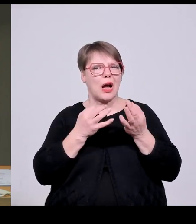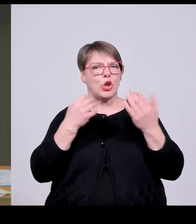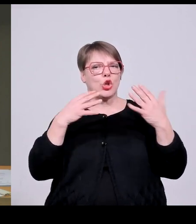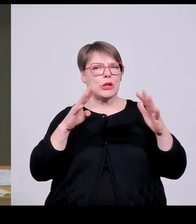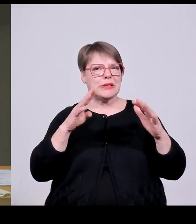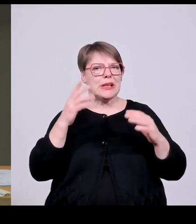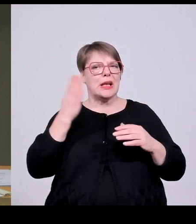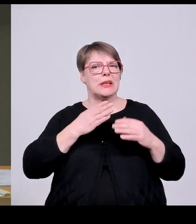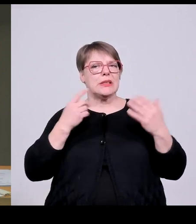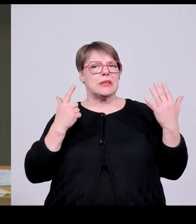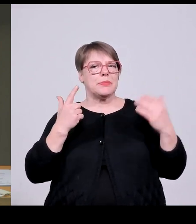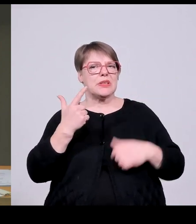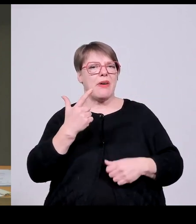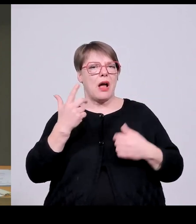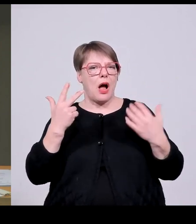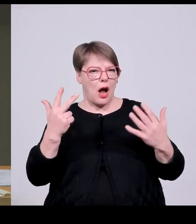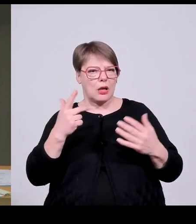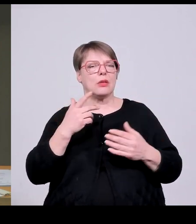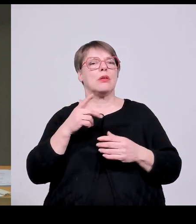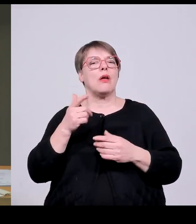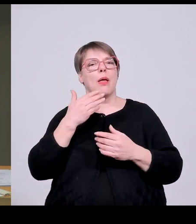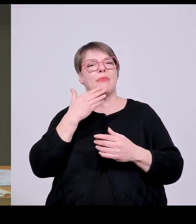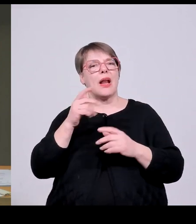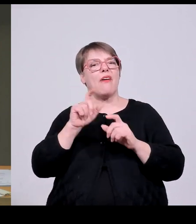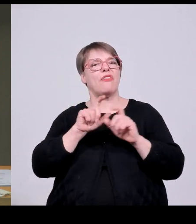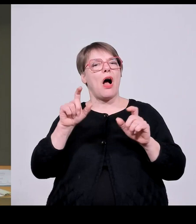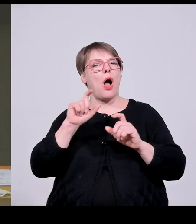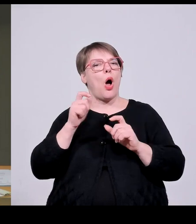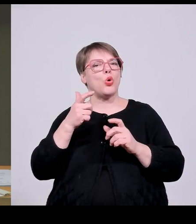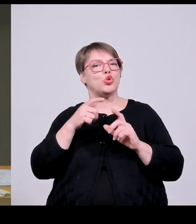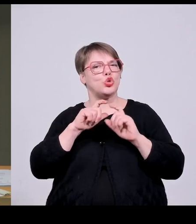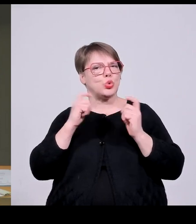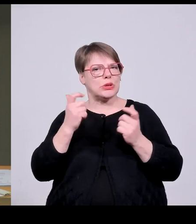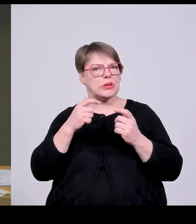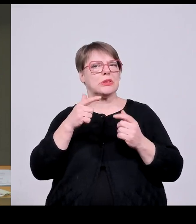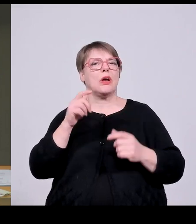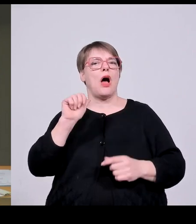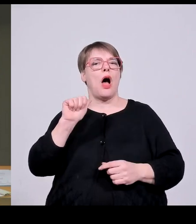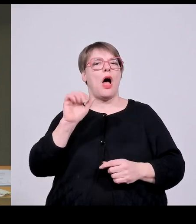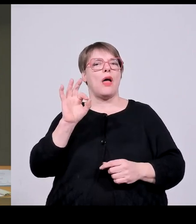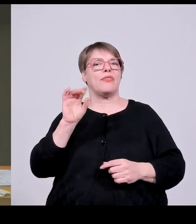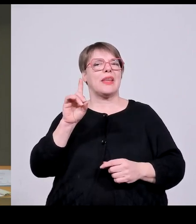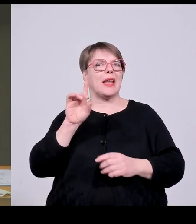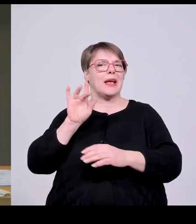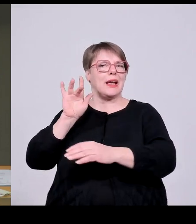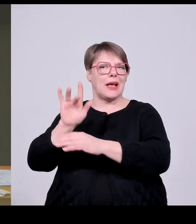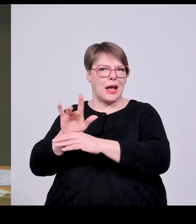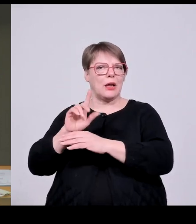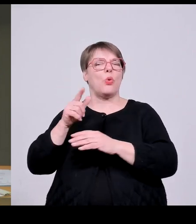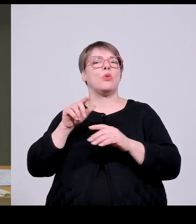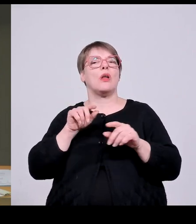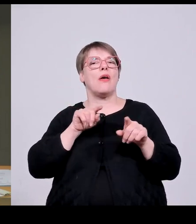darf Ihnen verlesen, die Ergebnisse der Wahl von Punkt fünf der Tagesordnung Wahl eines Mitglieds und